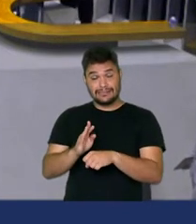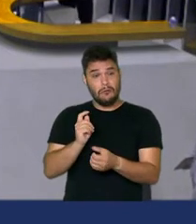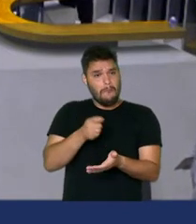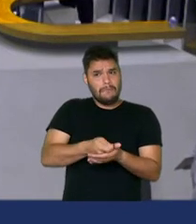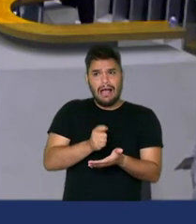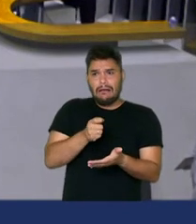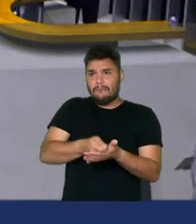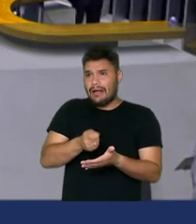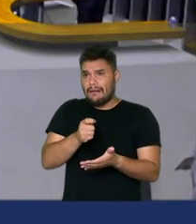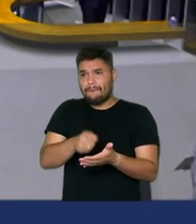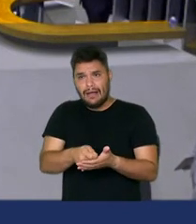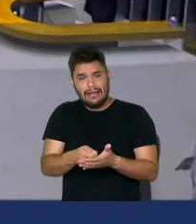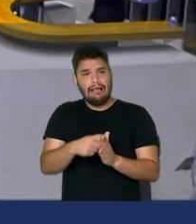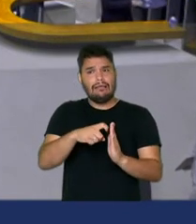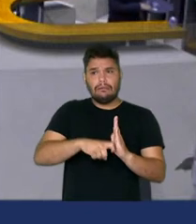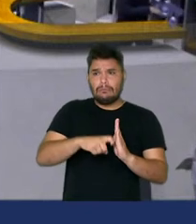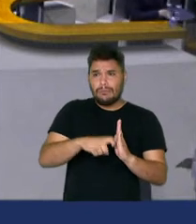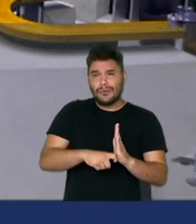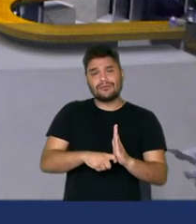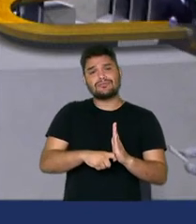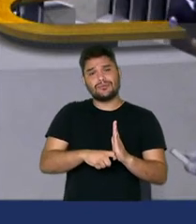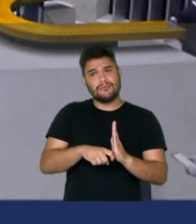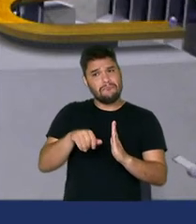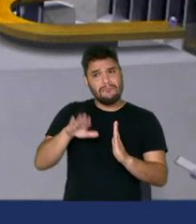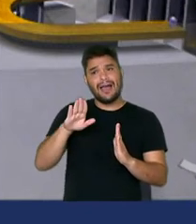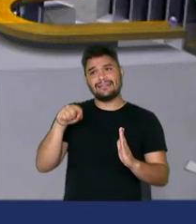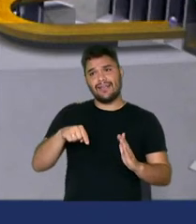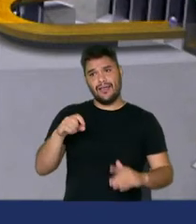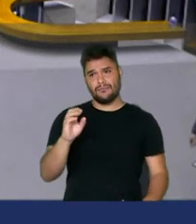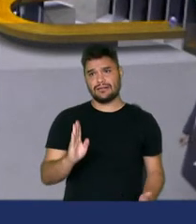PAÍSES QUE MAIS SE PAGA IMPOSTOS NO BRASIL HOJE EM DIA EM TODO O GLOBO TERRESTRE.